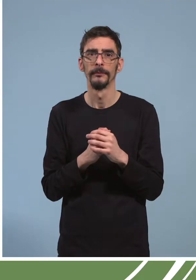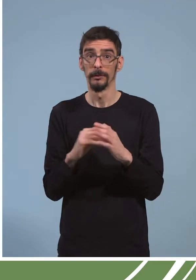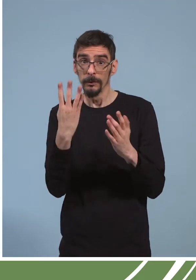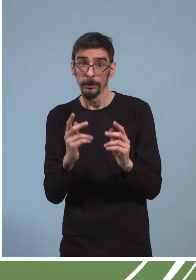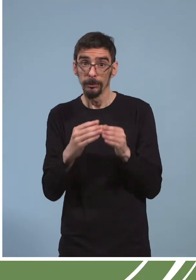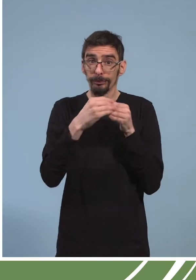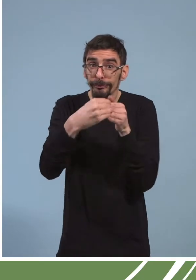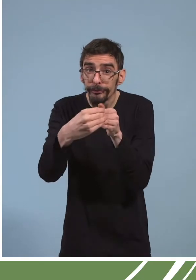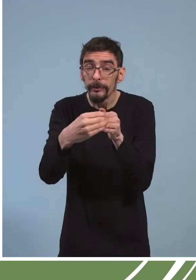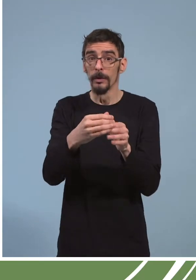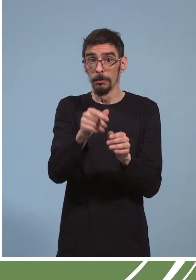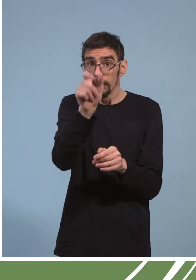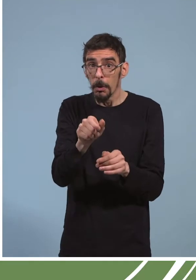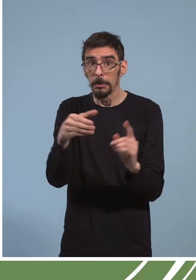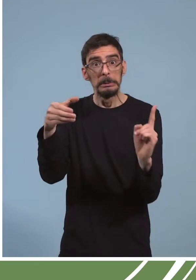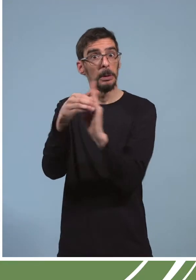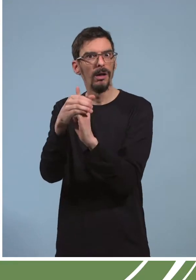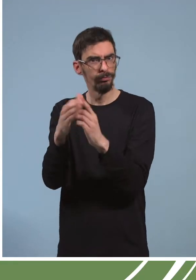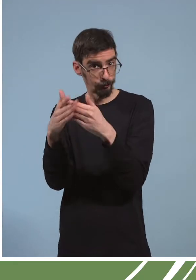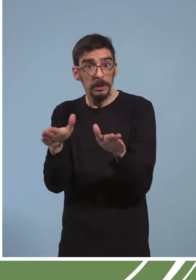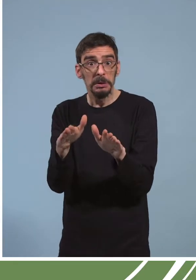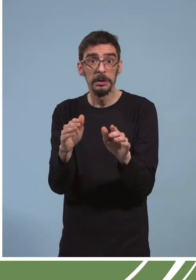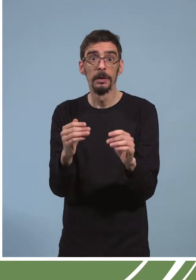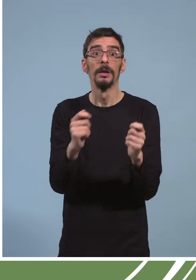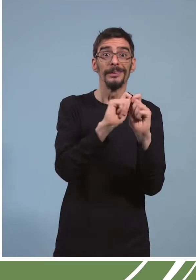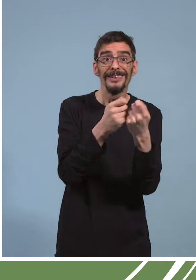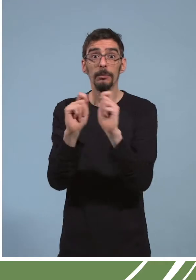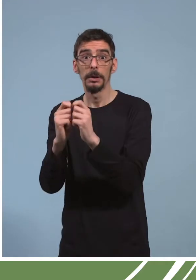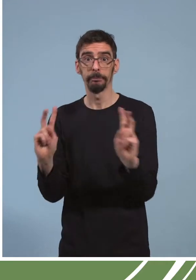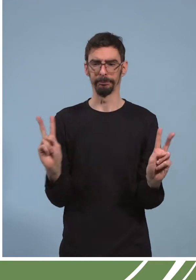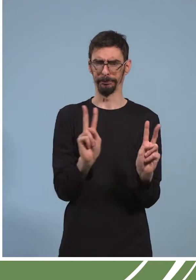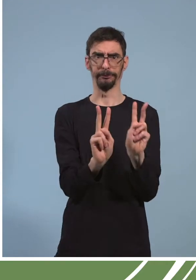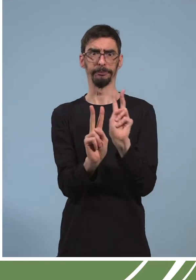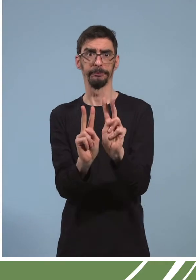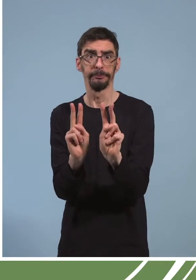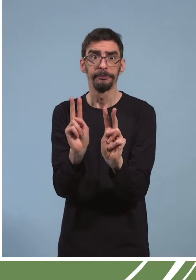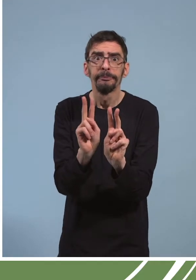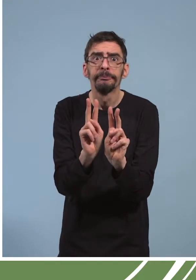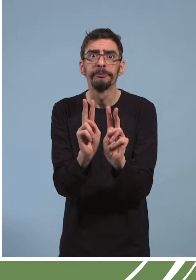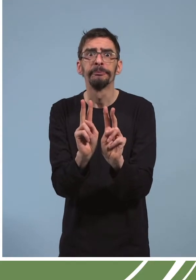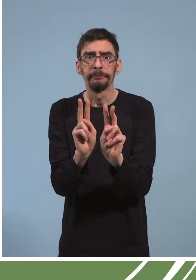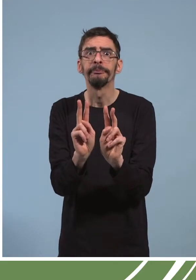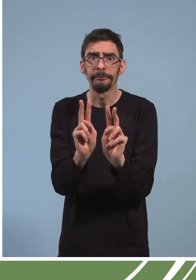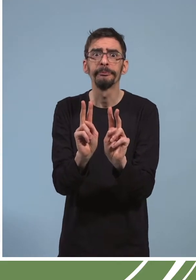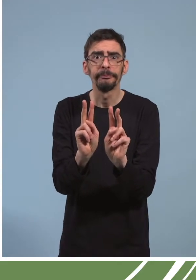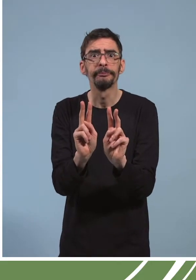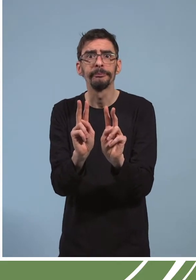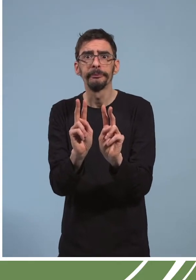4. Phase: In einer zweiten Konferenz kommen zwei neue Vertretende von jedem Team zusammen. Sie diskutieren die Fragen, die aufgekommen sind.